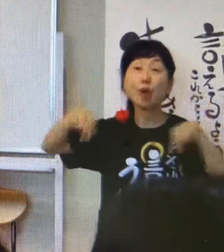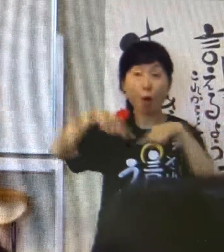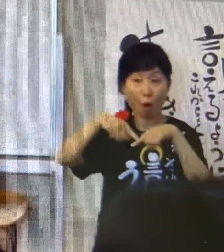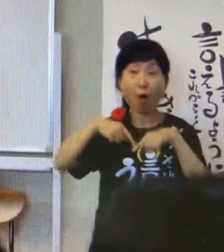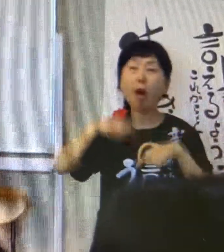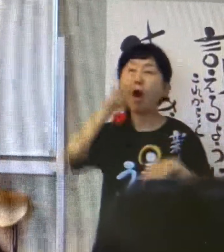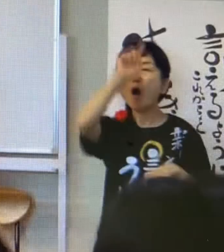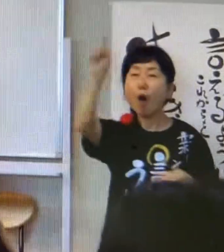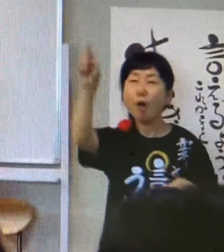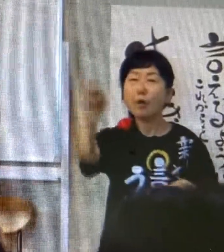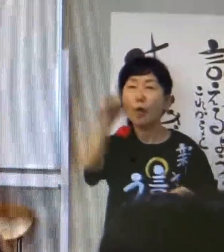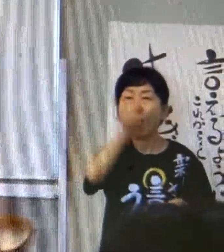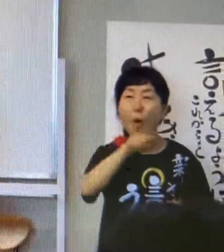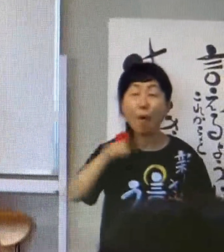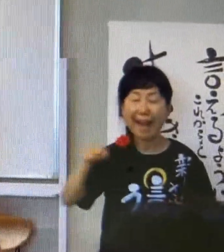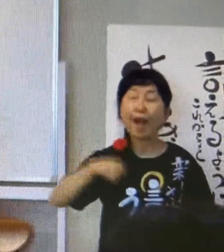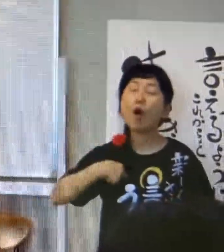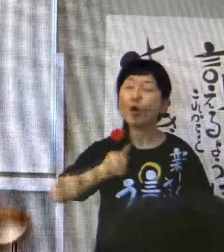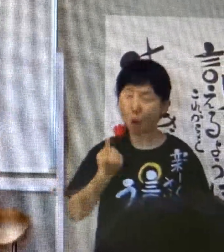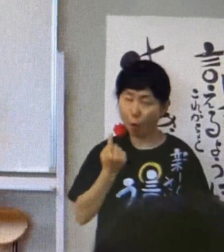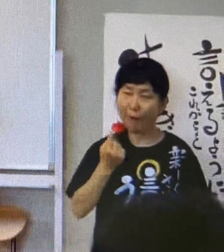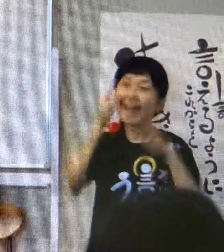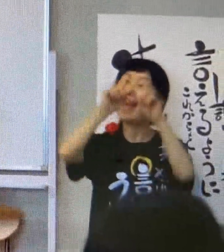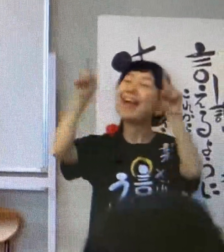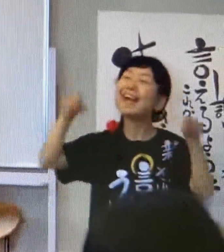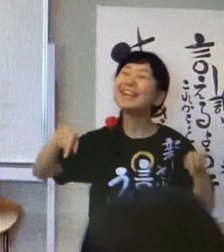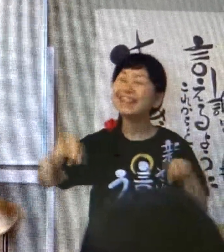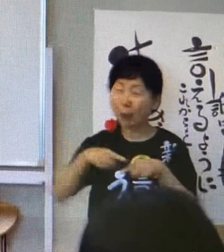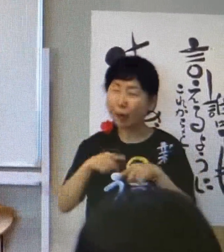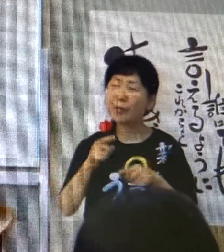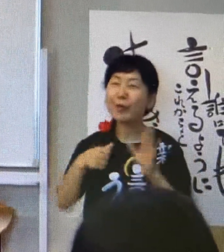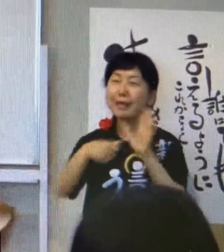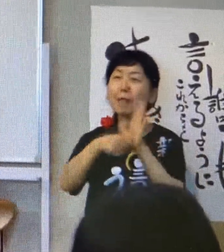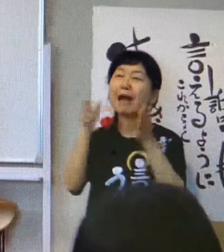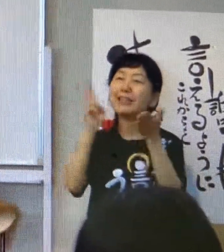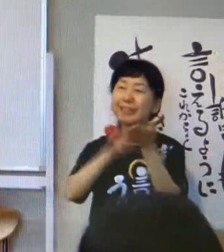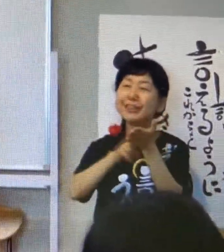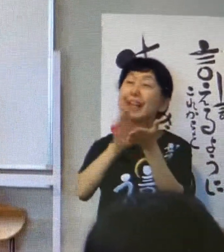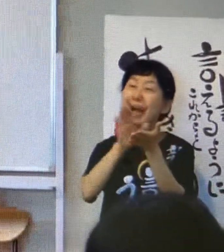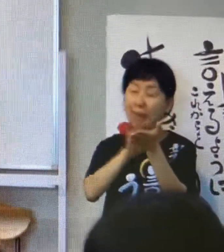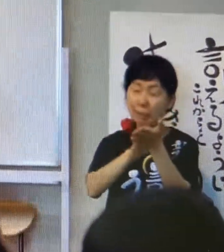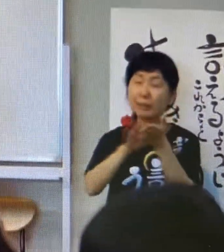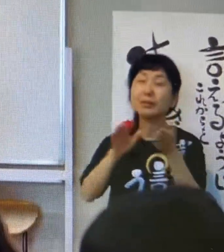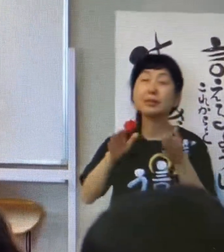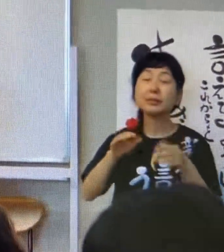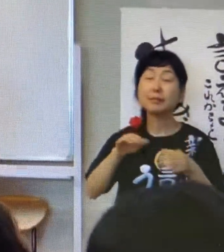己（おのれ）の書（しょ）ということで 己書（おのれしょ）と名付けられました 今では全国に